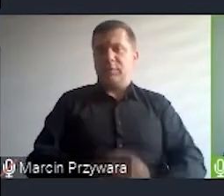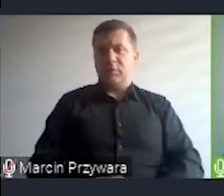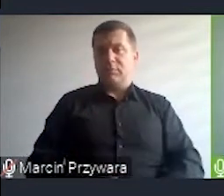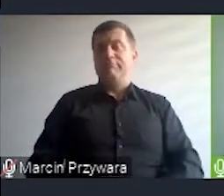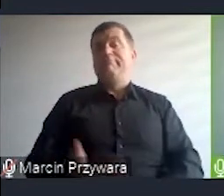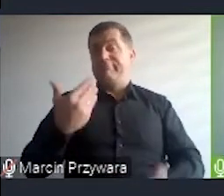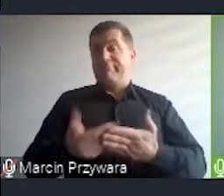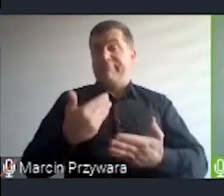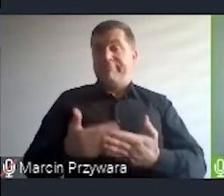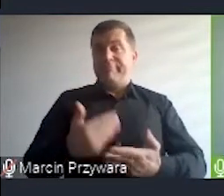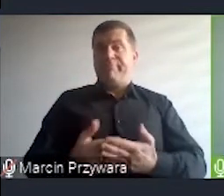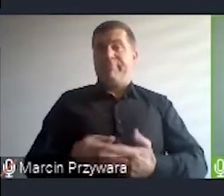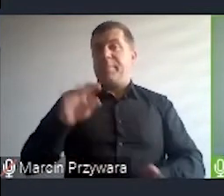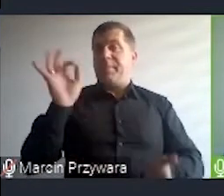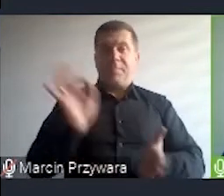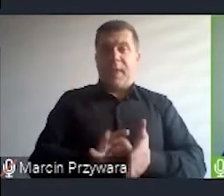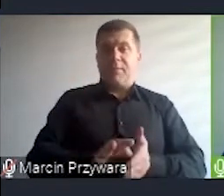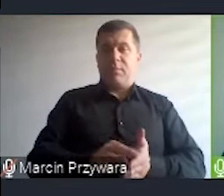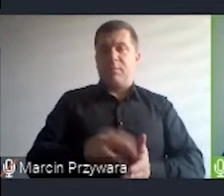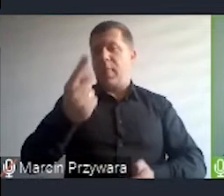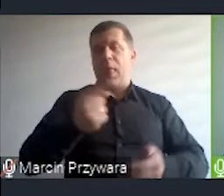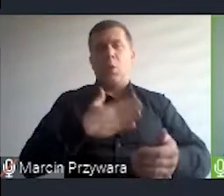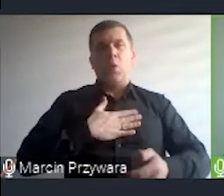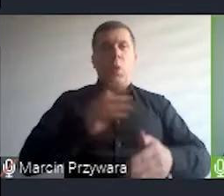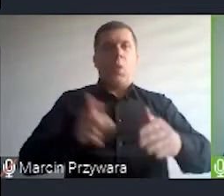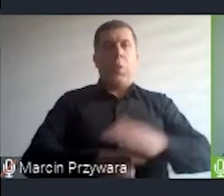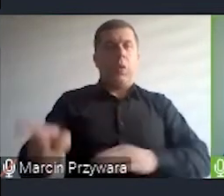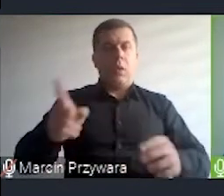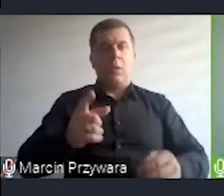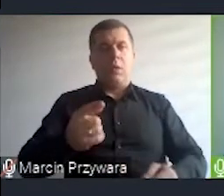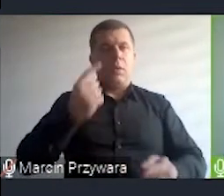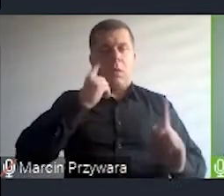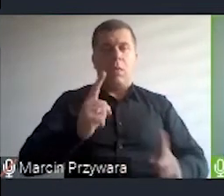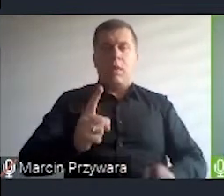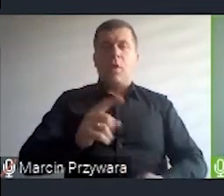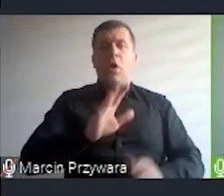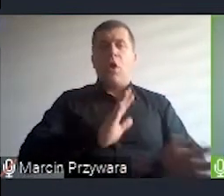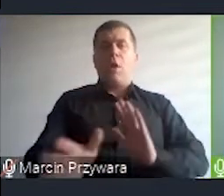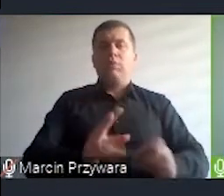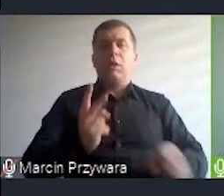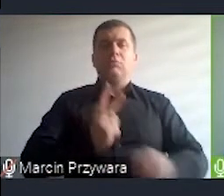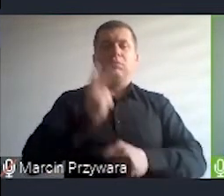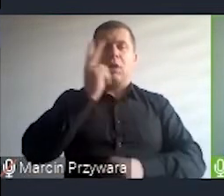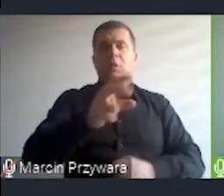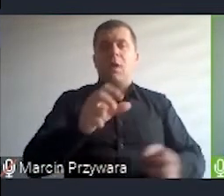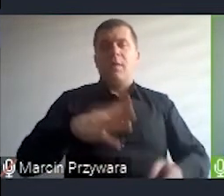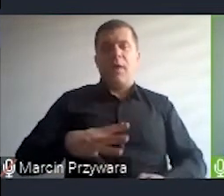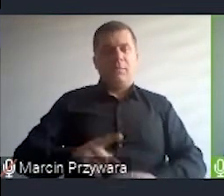W związku z tym na pewno nie ucieknie uwadze opiekuna jakiekolwiek przekroczenie wartości tych środków.